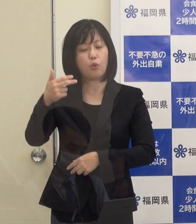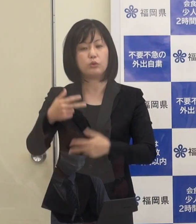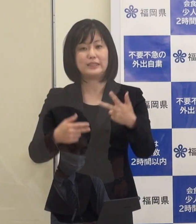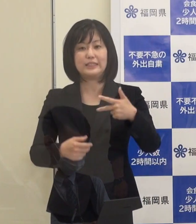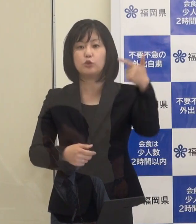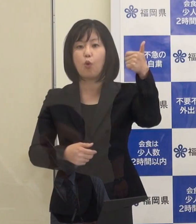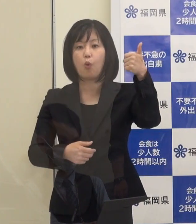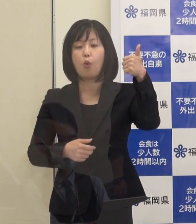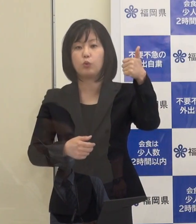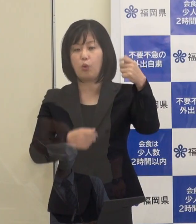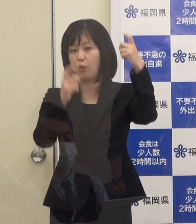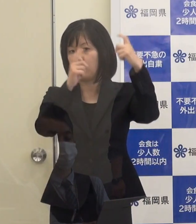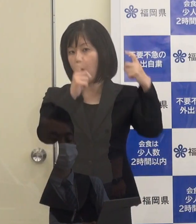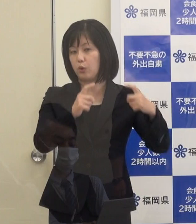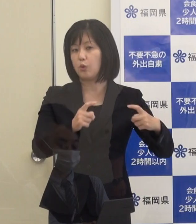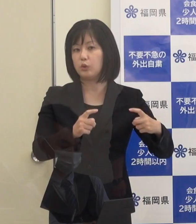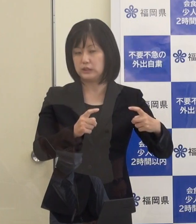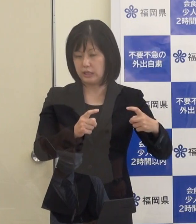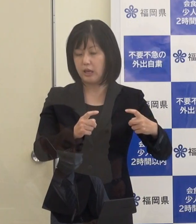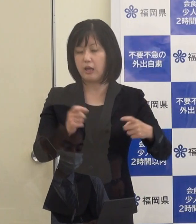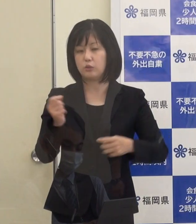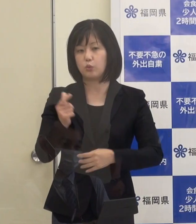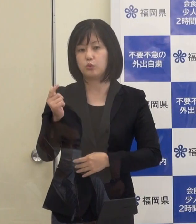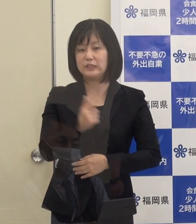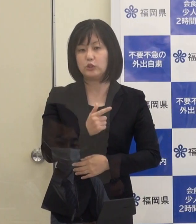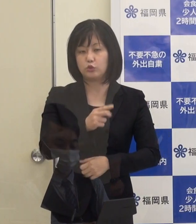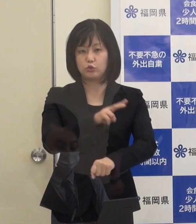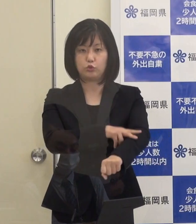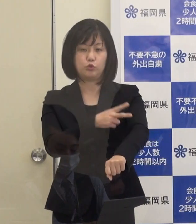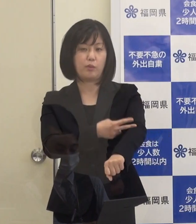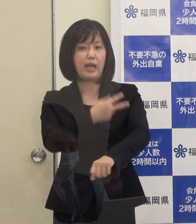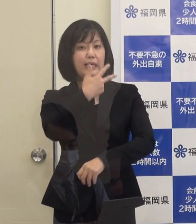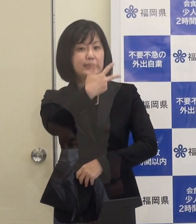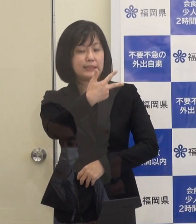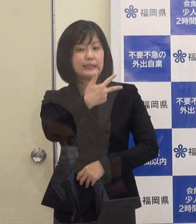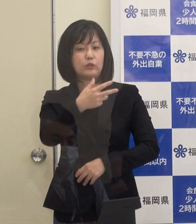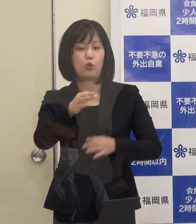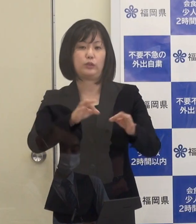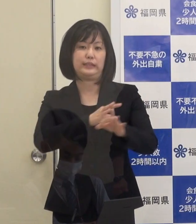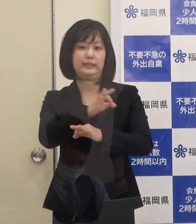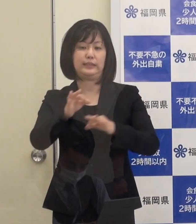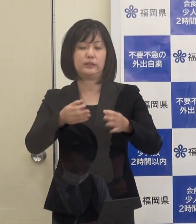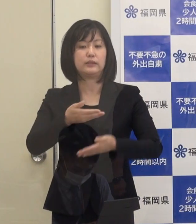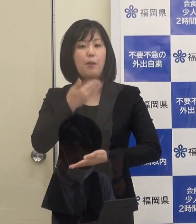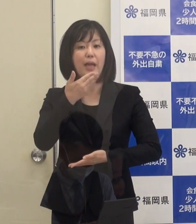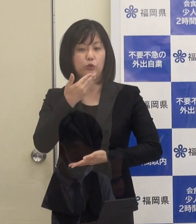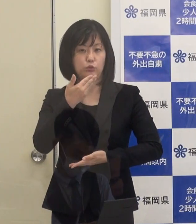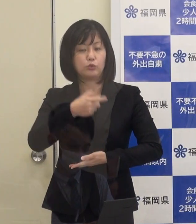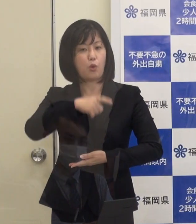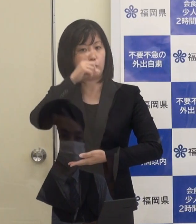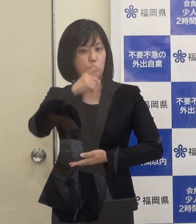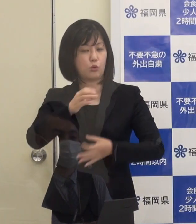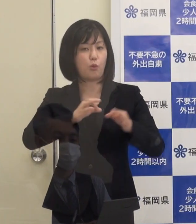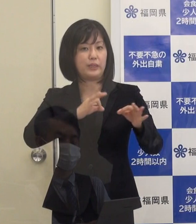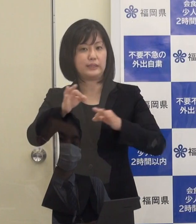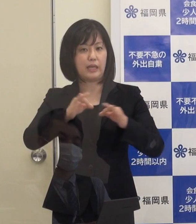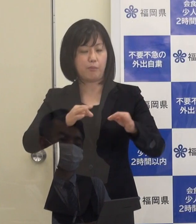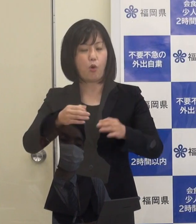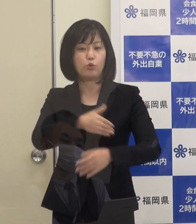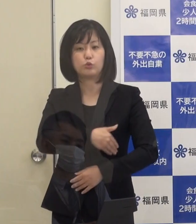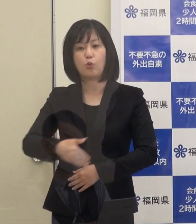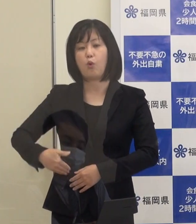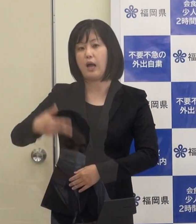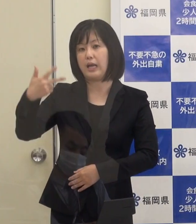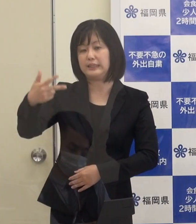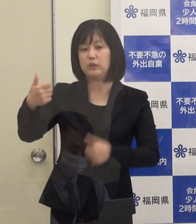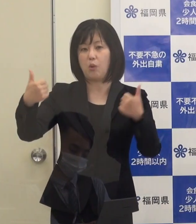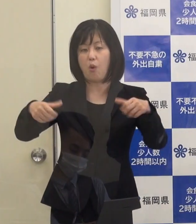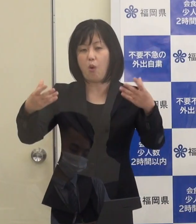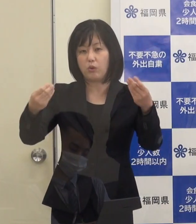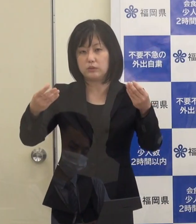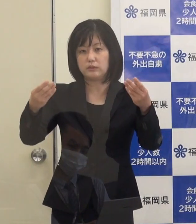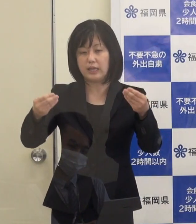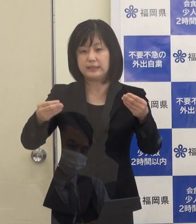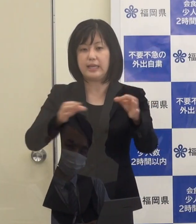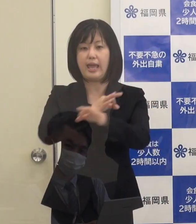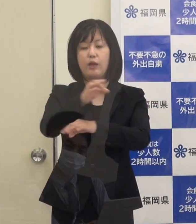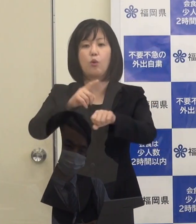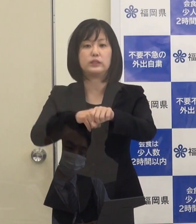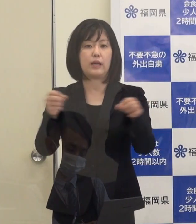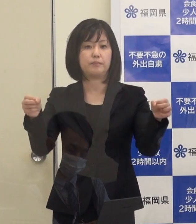即日 久留米市の飲食店に対して福岡市と同様の営業時間の短縮要請を行いました